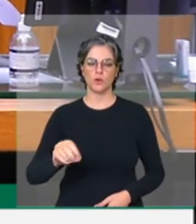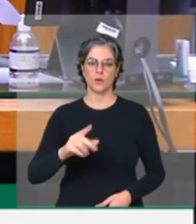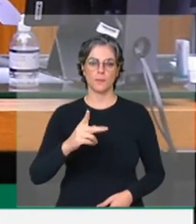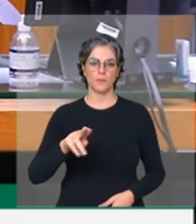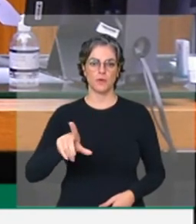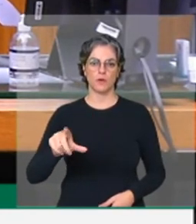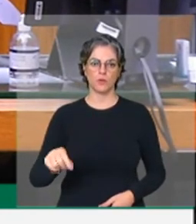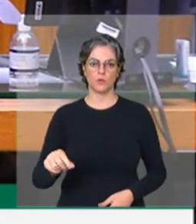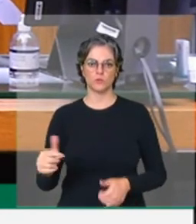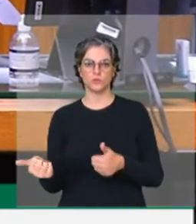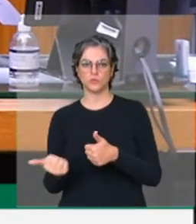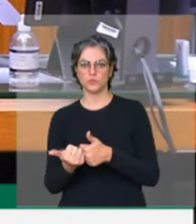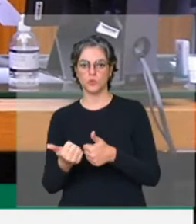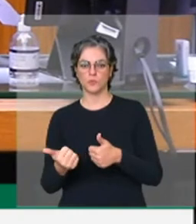PAULO AZI. SPLUBTS. ALEXANDRE